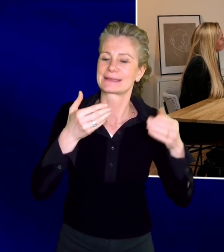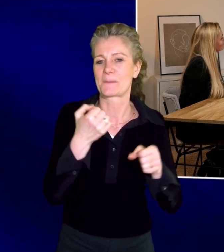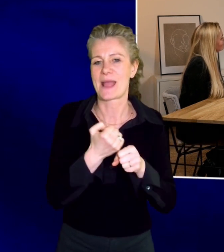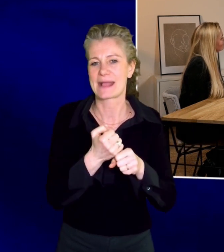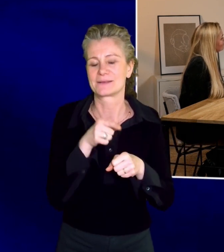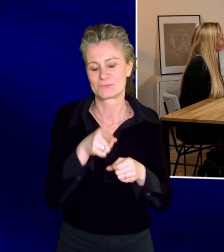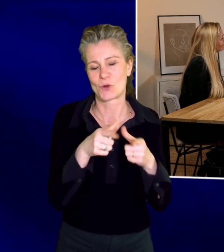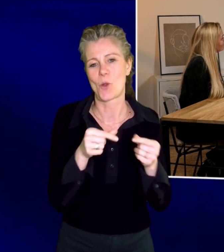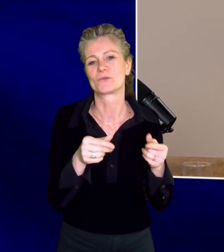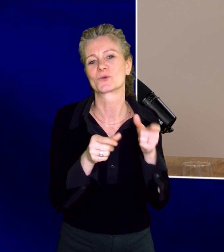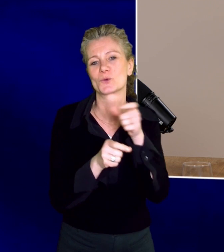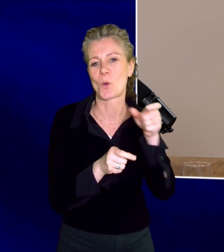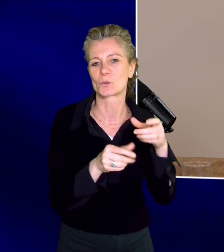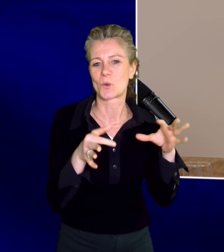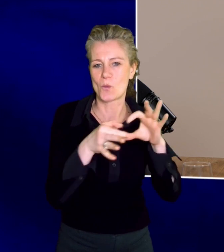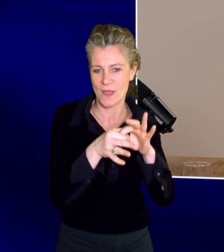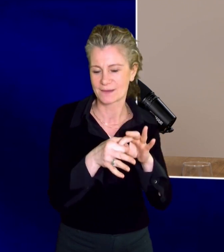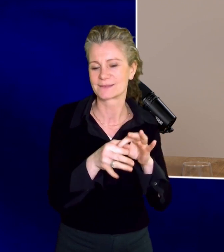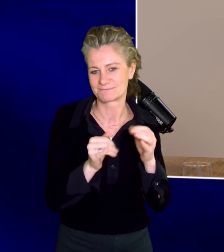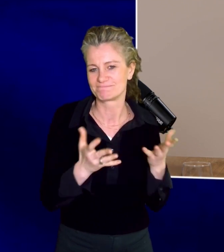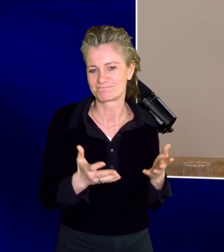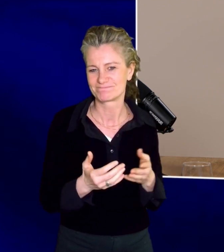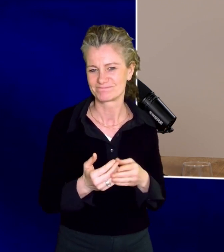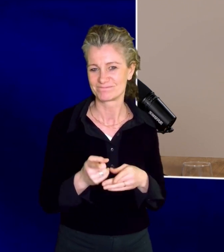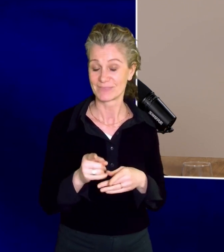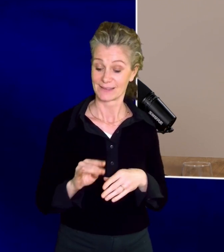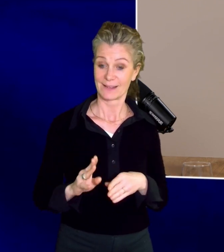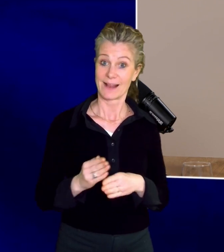Die laatste taak: Opnieuw genieten. Dat klinkt als een fijne taak, Manu?